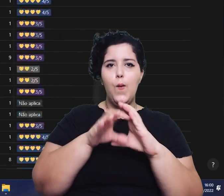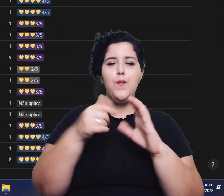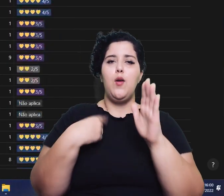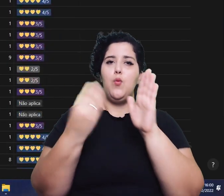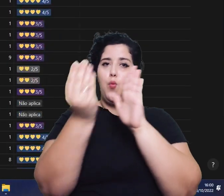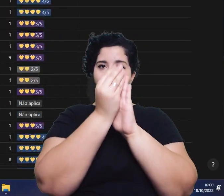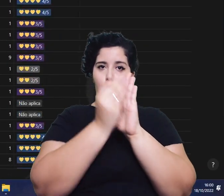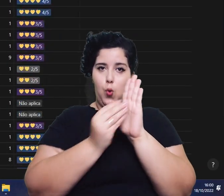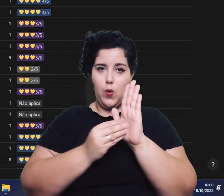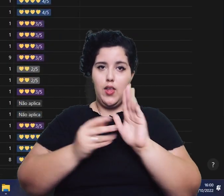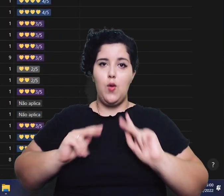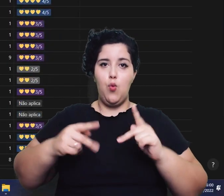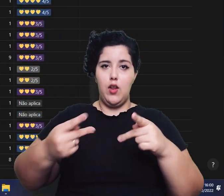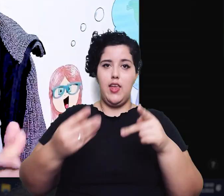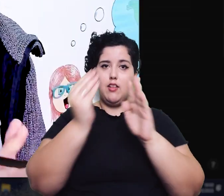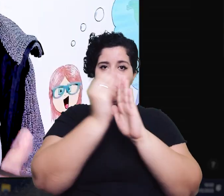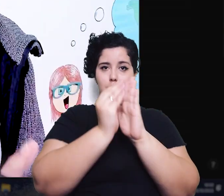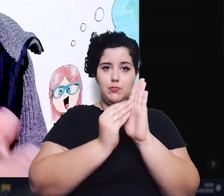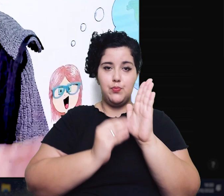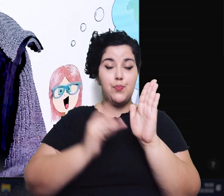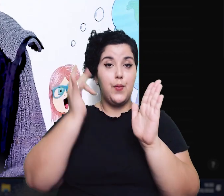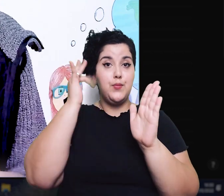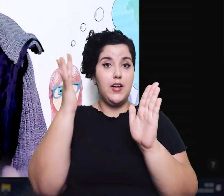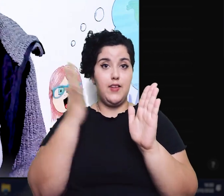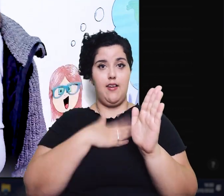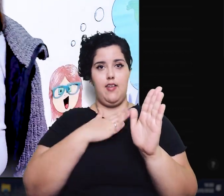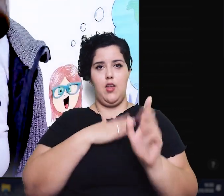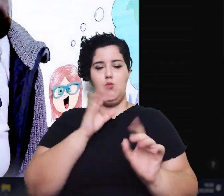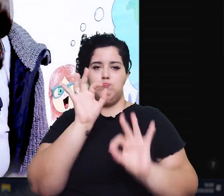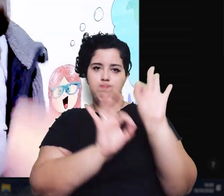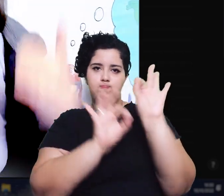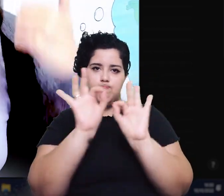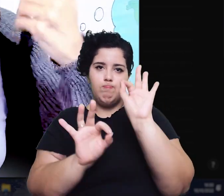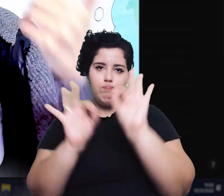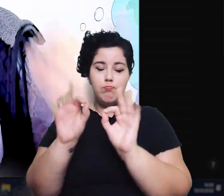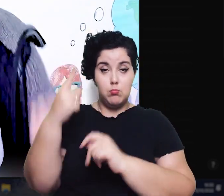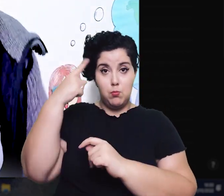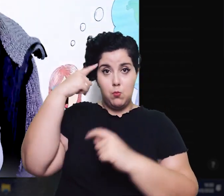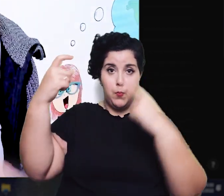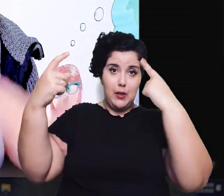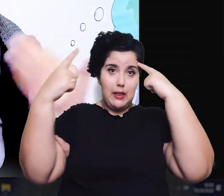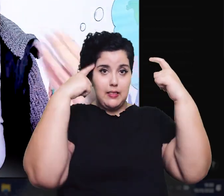organizei aqui por links, enfim, porque isso facilita depois pra mim na hora que eu vou criar ideias, na hora que eu